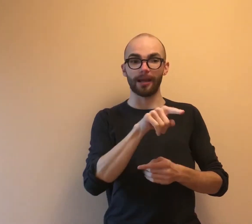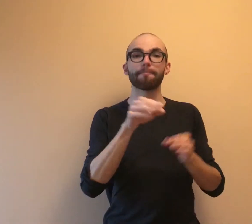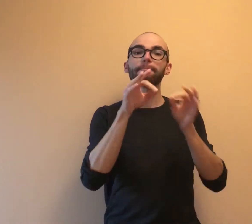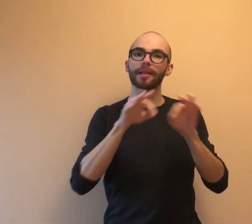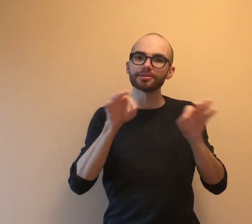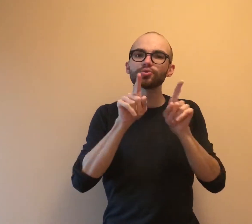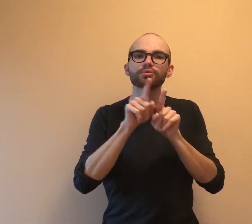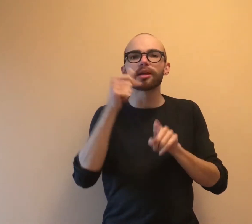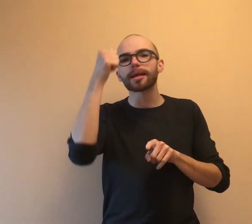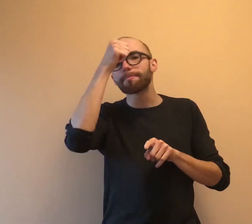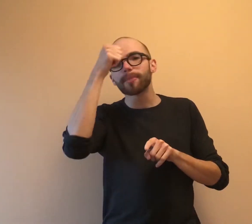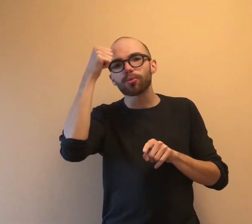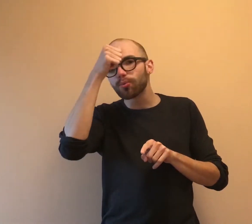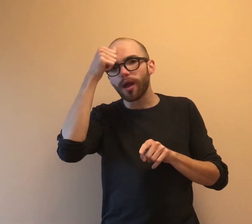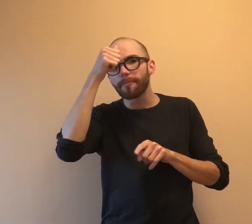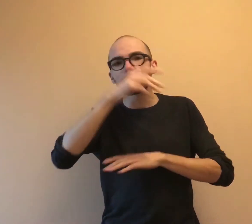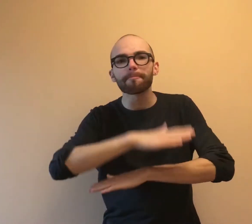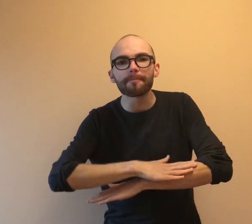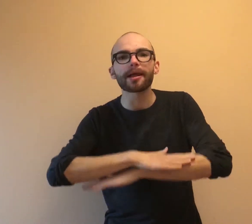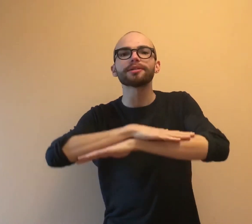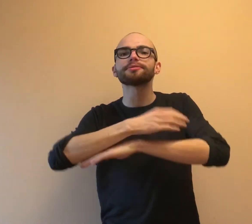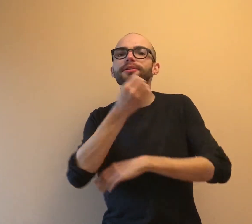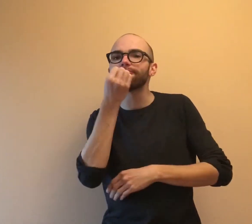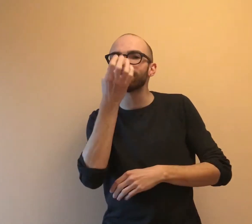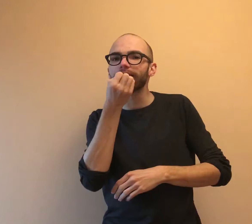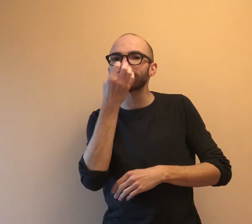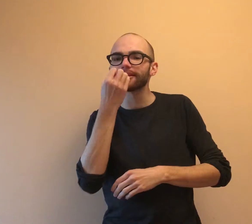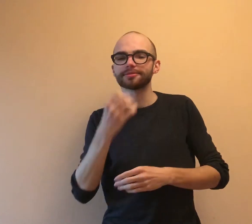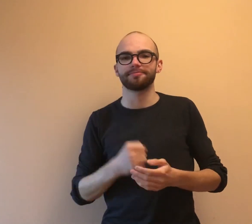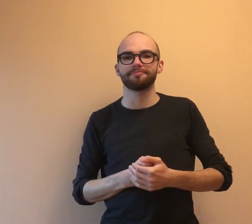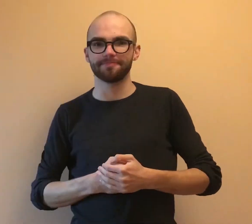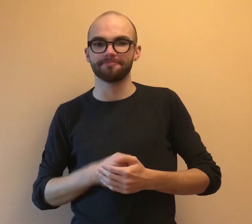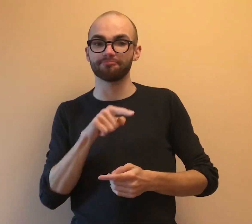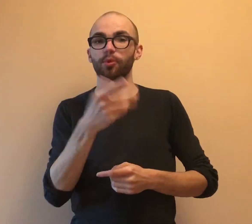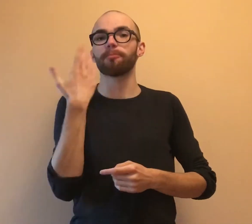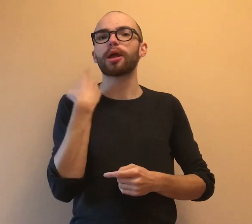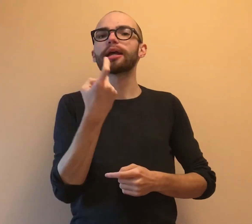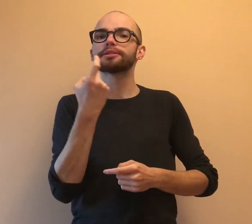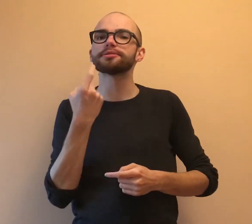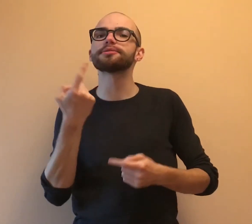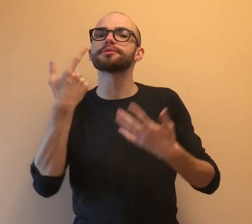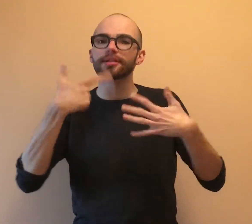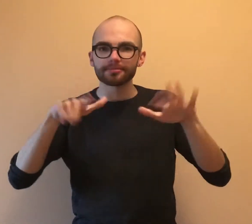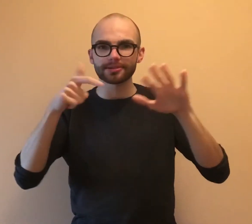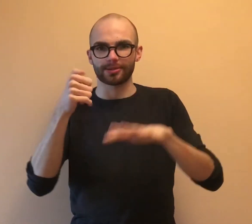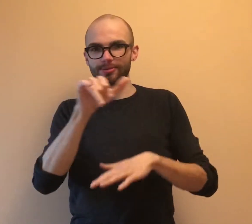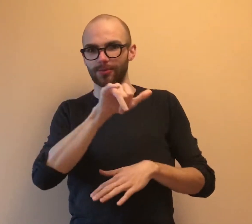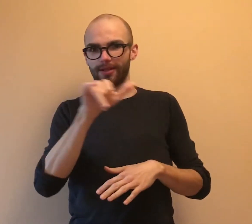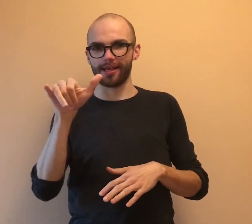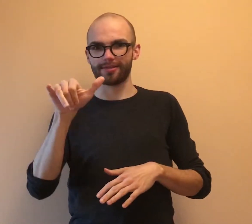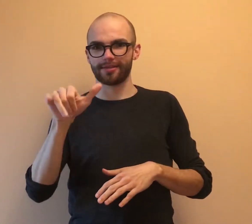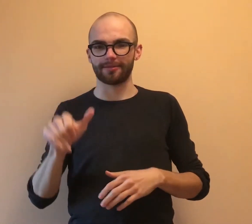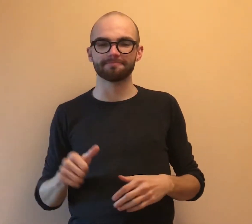Ta praznik se imenuje tudi praznik vrtnic, ki izvira iz 17. stoletja.